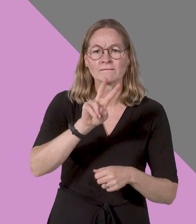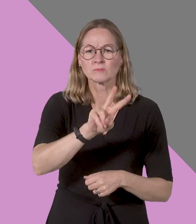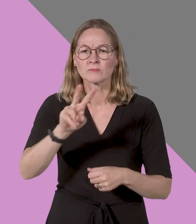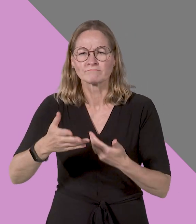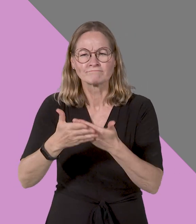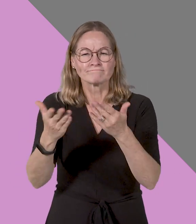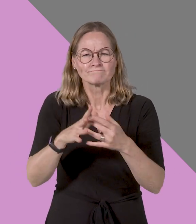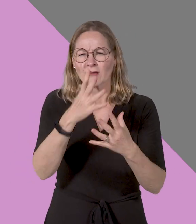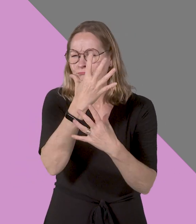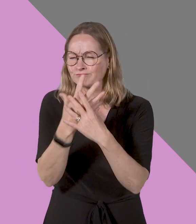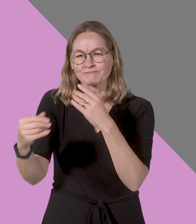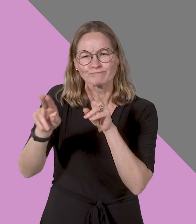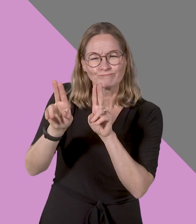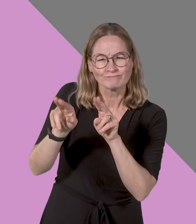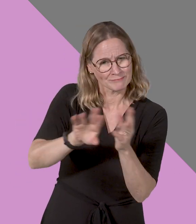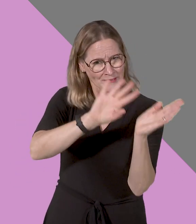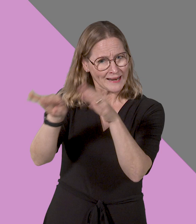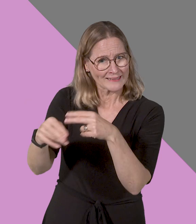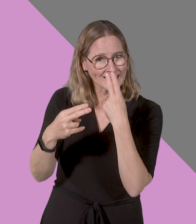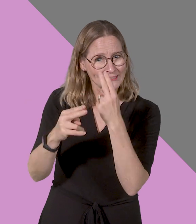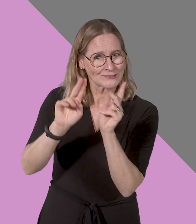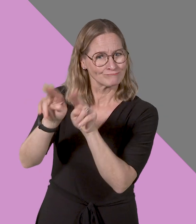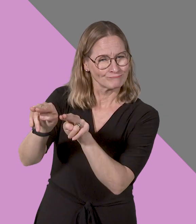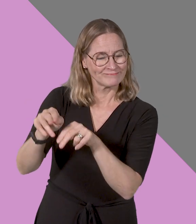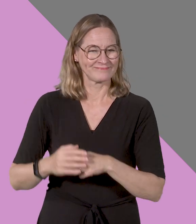ja Visual Vernacular -esitysten äärelle. Ei muuta kuin katsomaan!